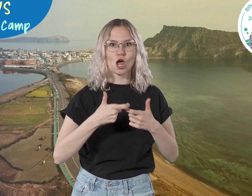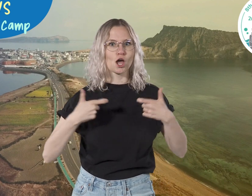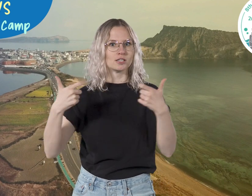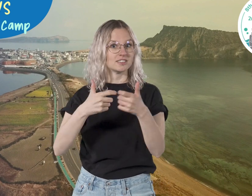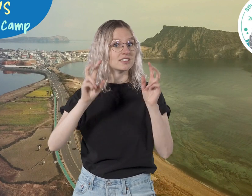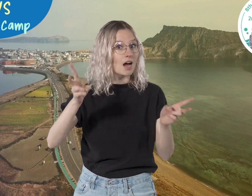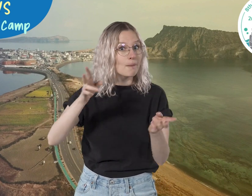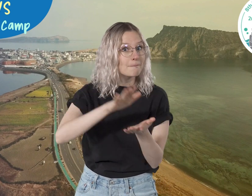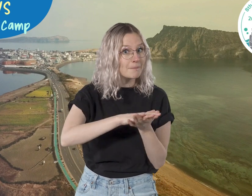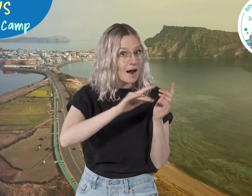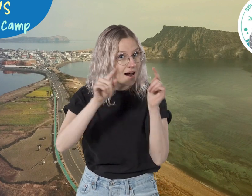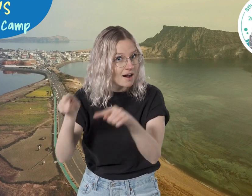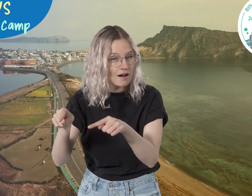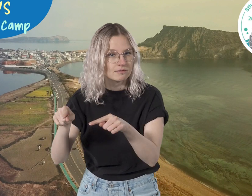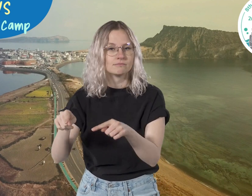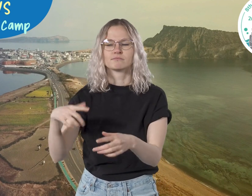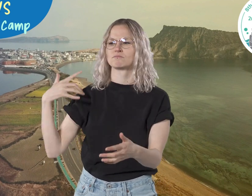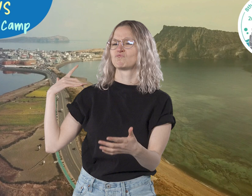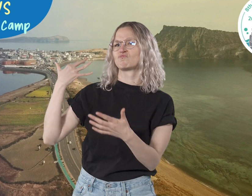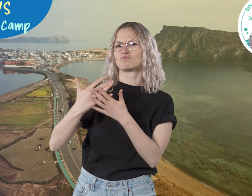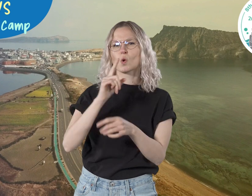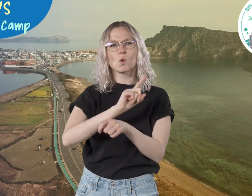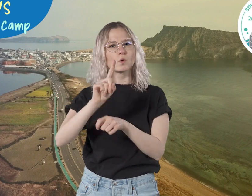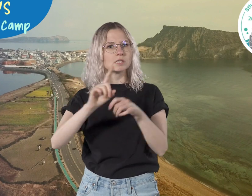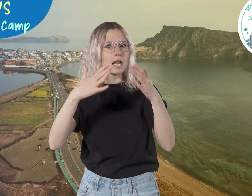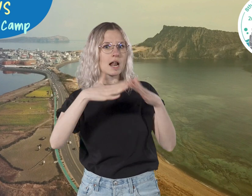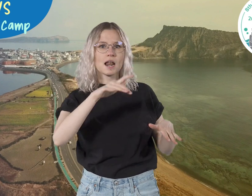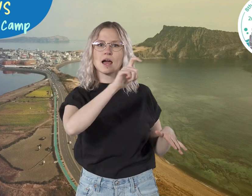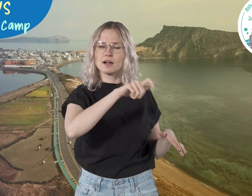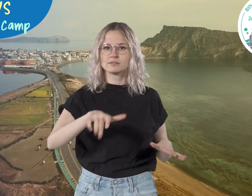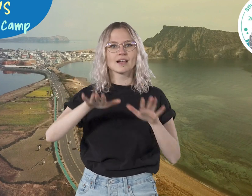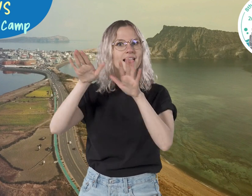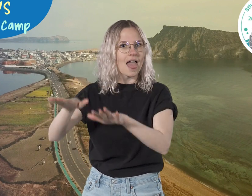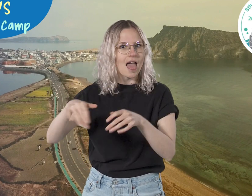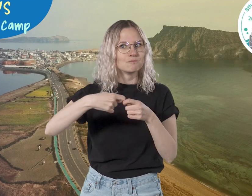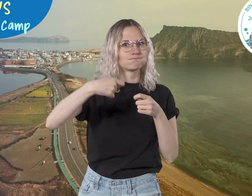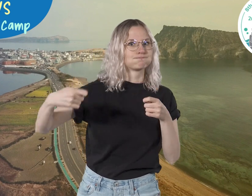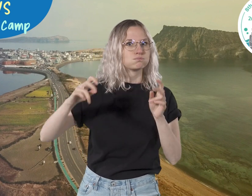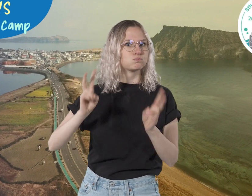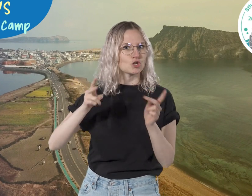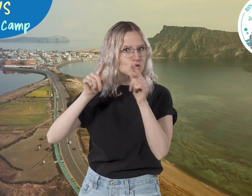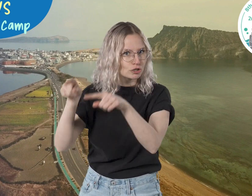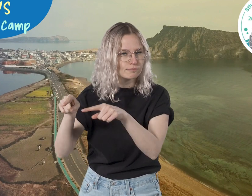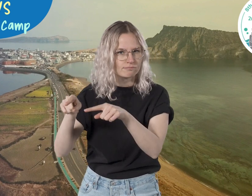WFDYS-nuorisoleirin jälkeen. Monet nuorisoleirin osanottajista ovat perinteisesti käyneet - myös kongressissa tapaamassa muita viittomakielisiä.